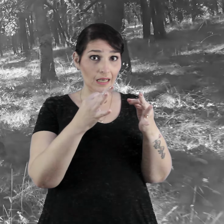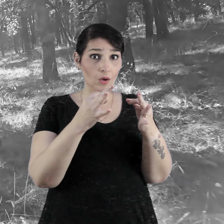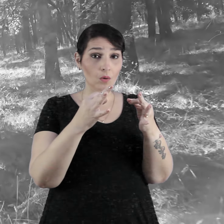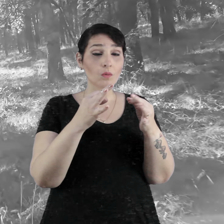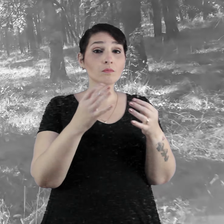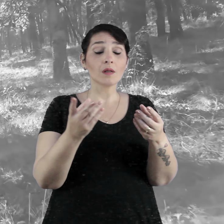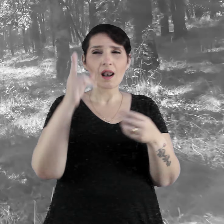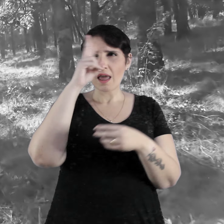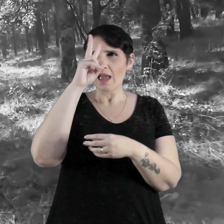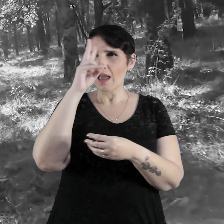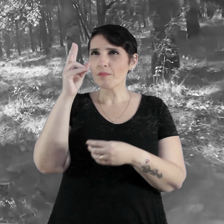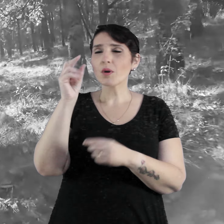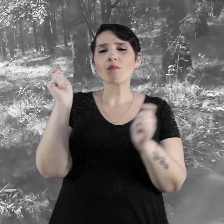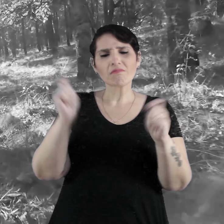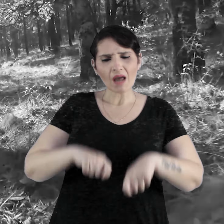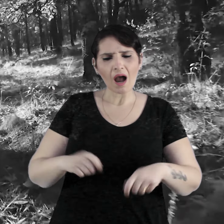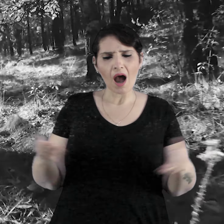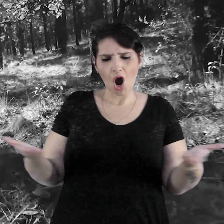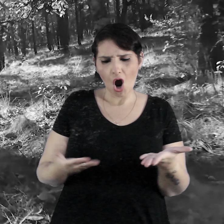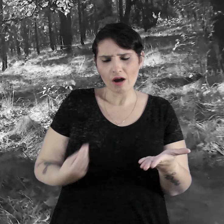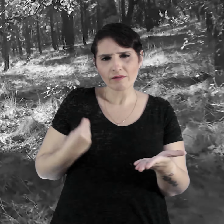que é possível estar no aqui e agora.